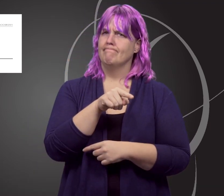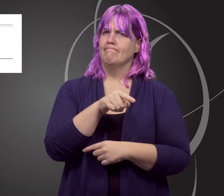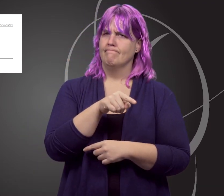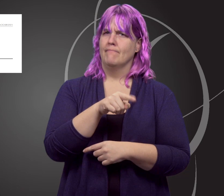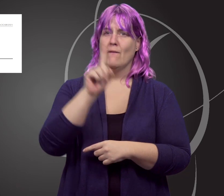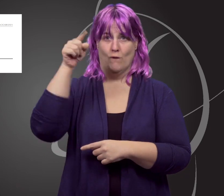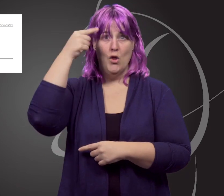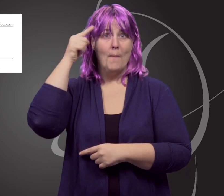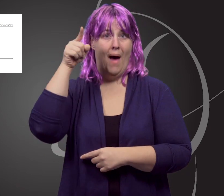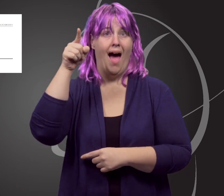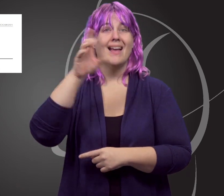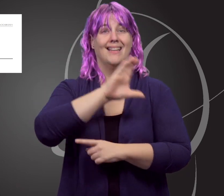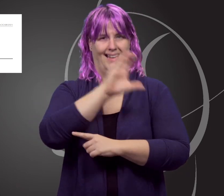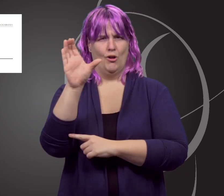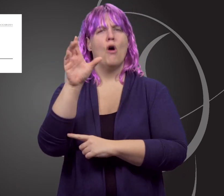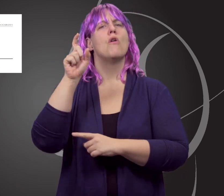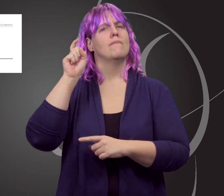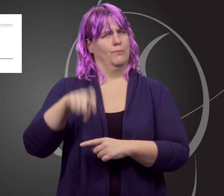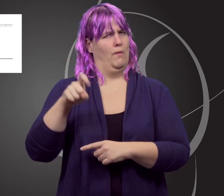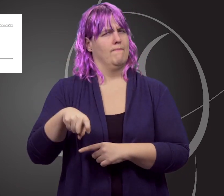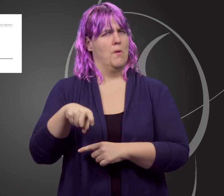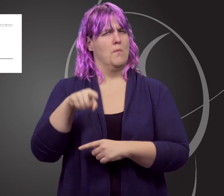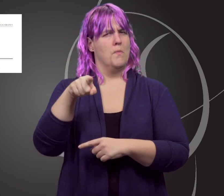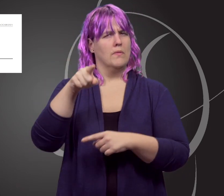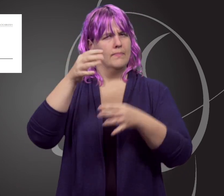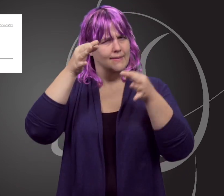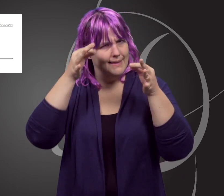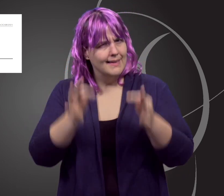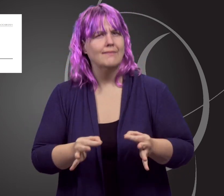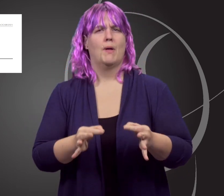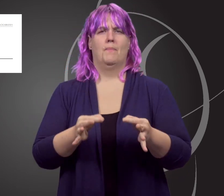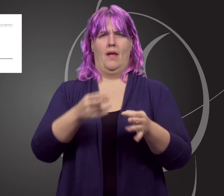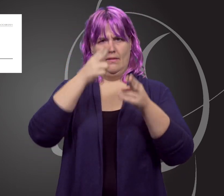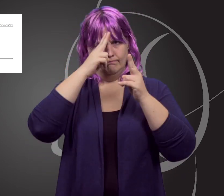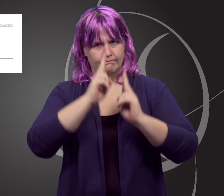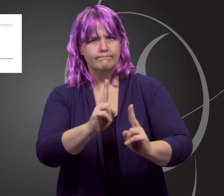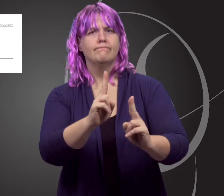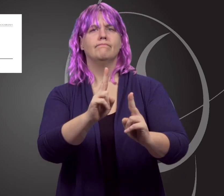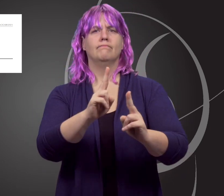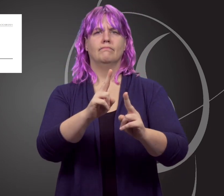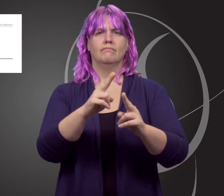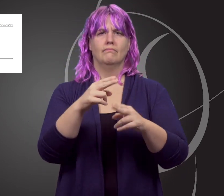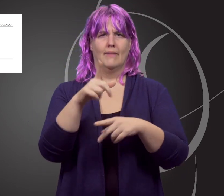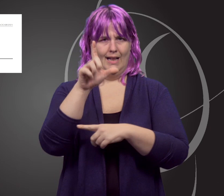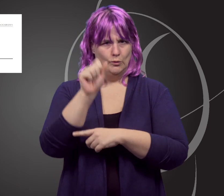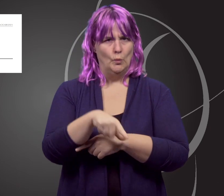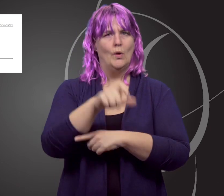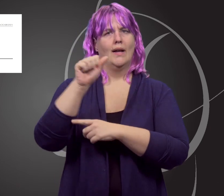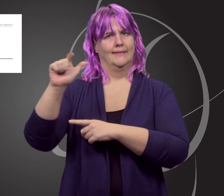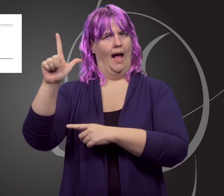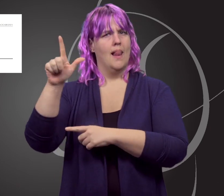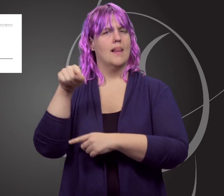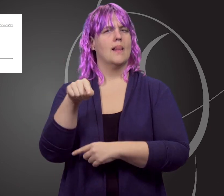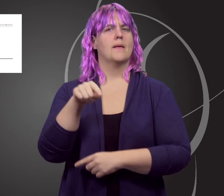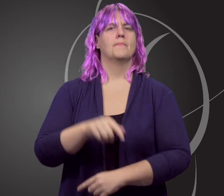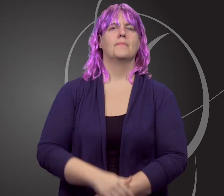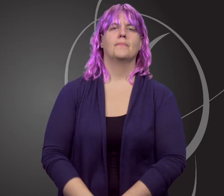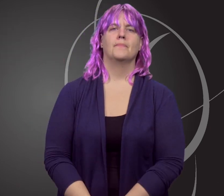le gouvernement canadien doit formellement reconnaître la LSQ et l’ASL.